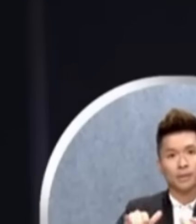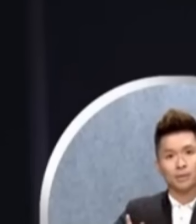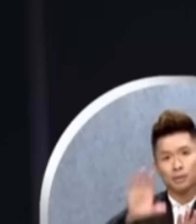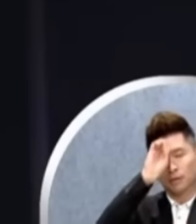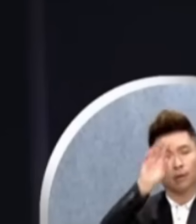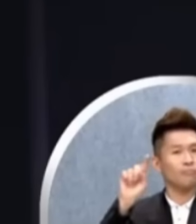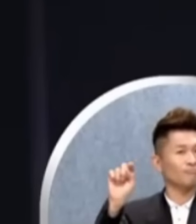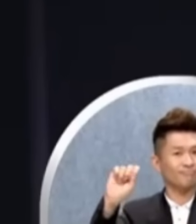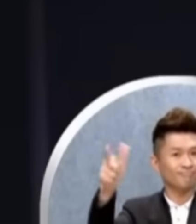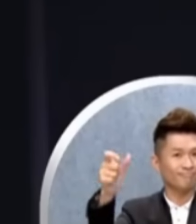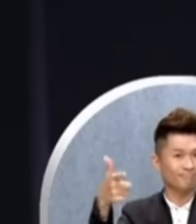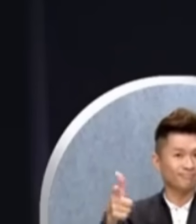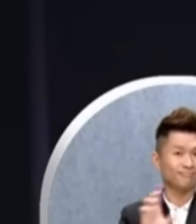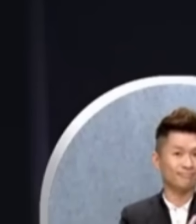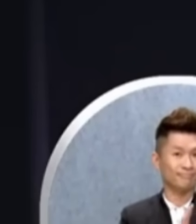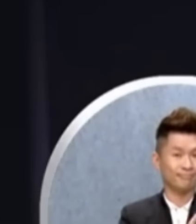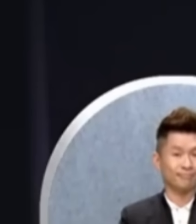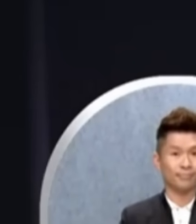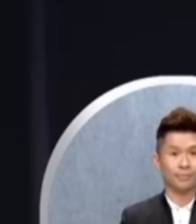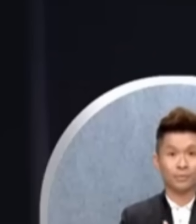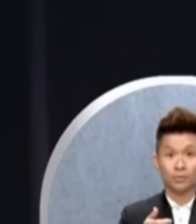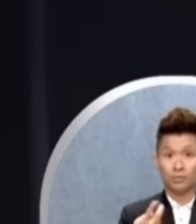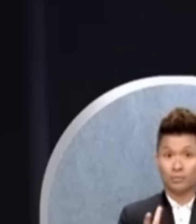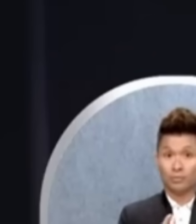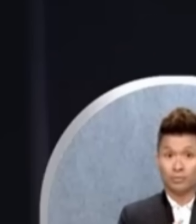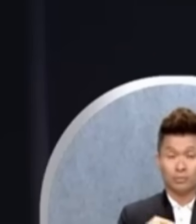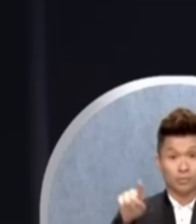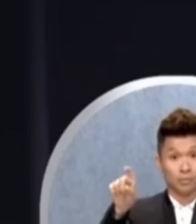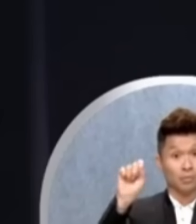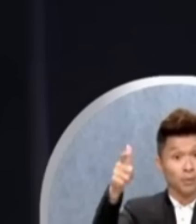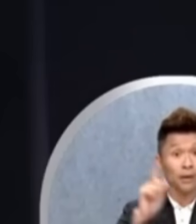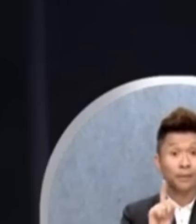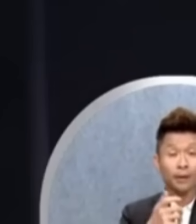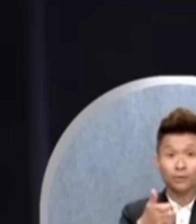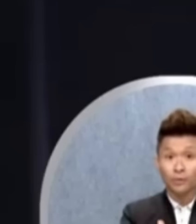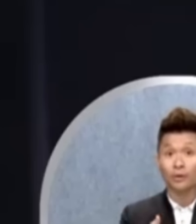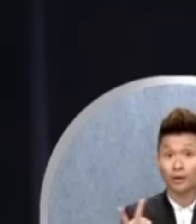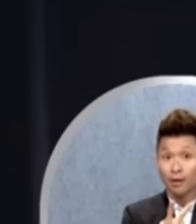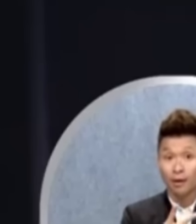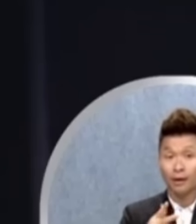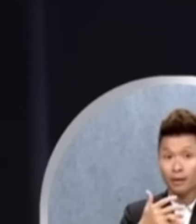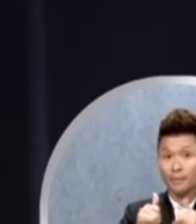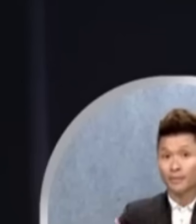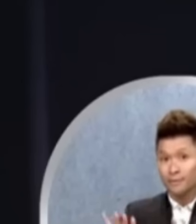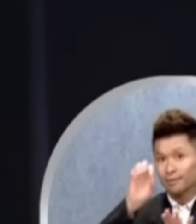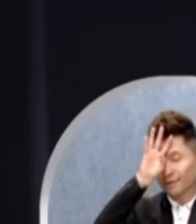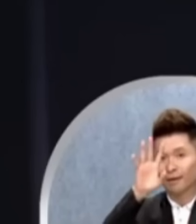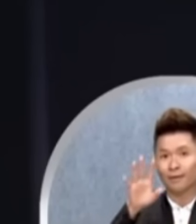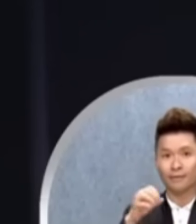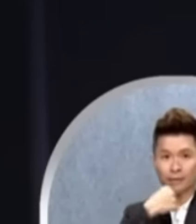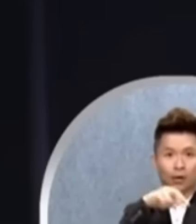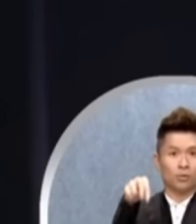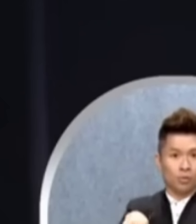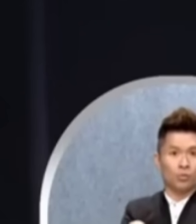中國國民黨有兩個重要的要點 跟民黨是不一樣 民進黨愛臺灣 支持台獨 對不起